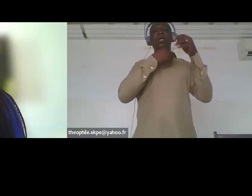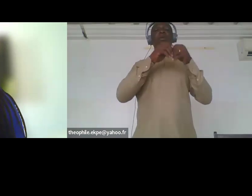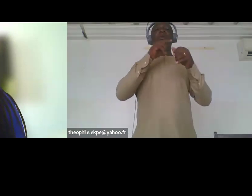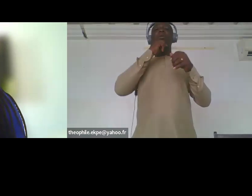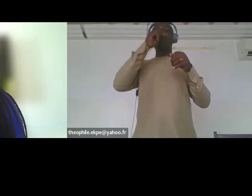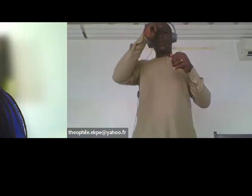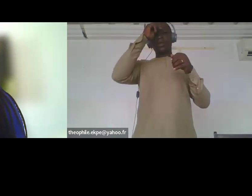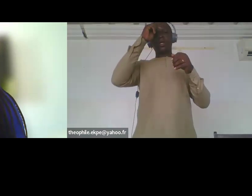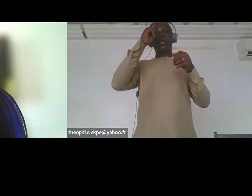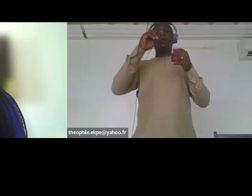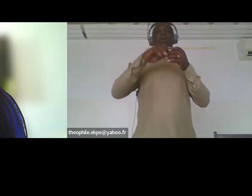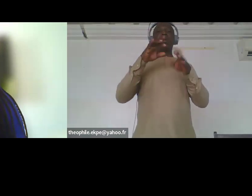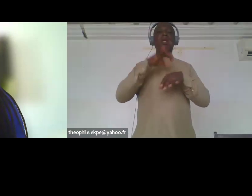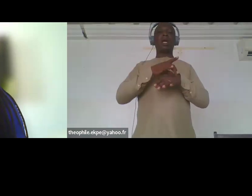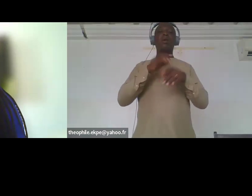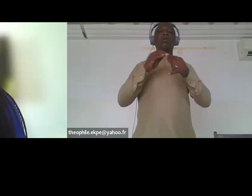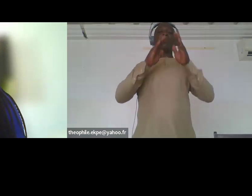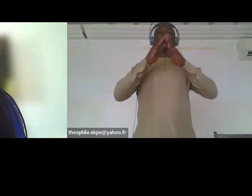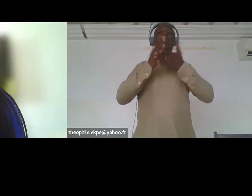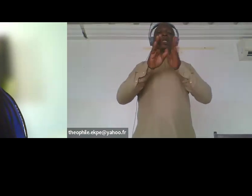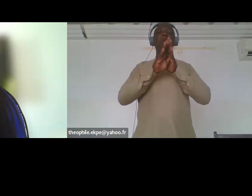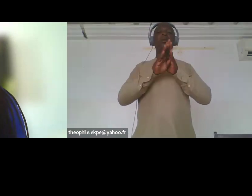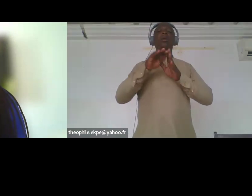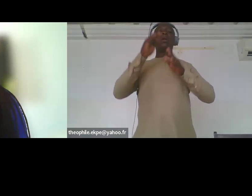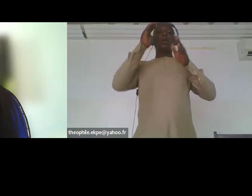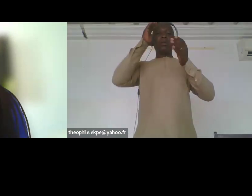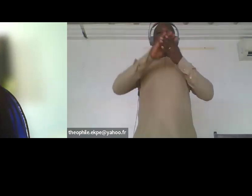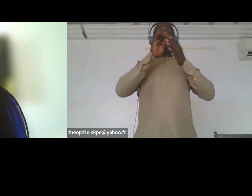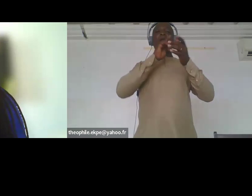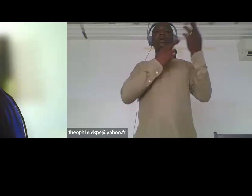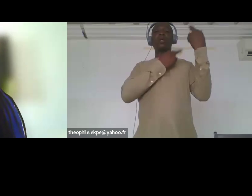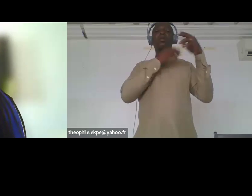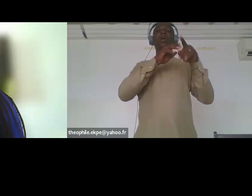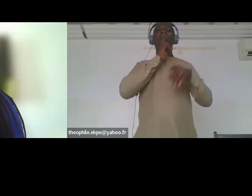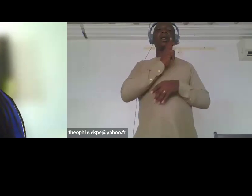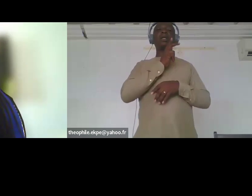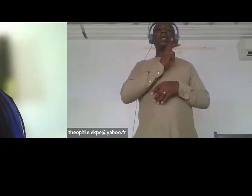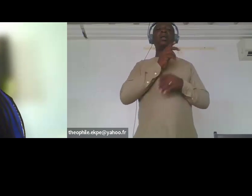exemple les maris peuvent aussi être garants mais en réalité c'est assez rare